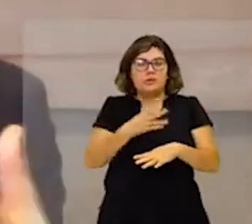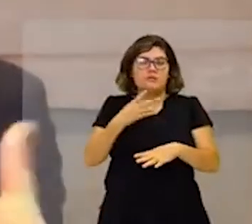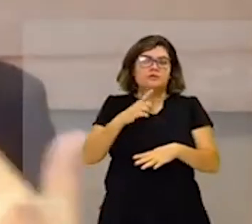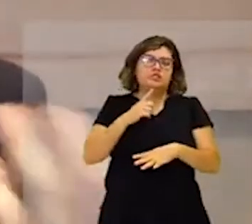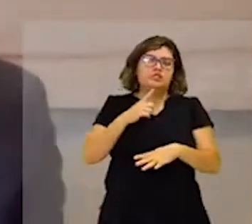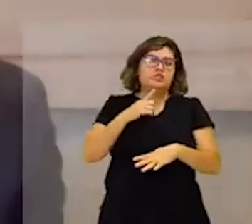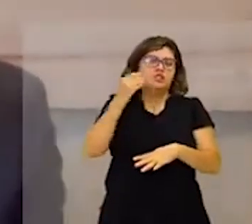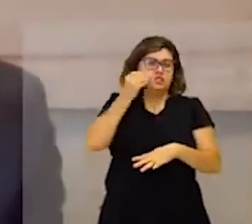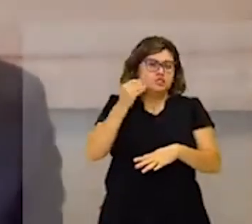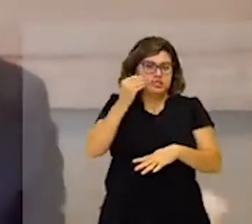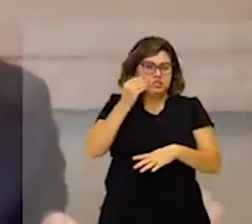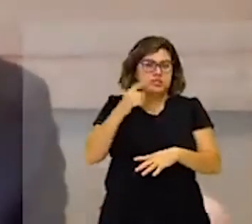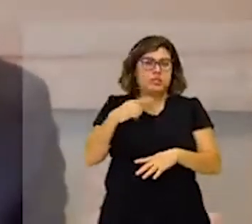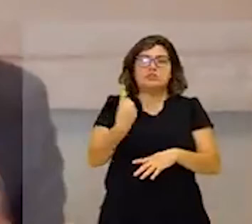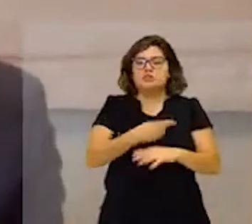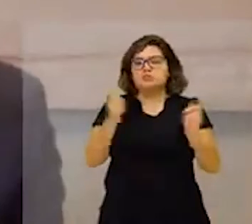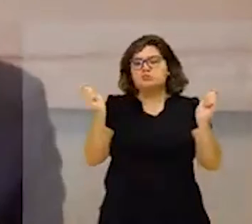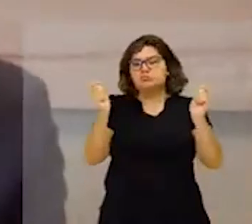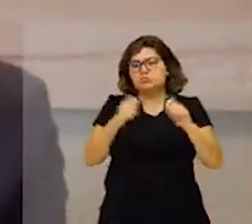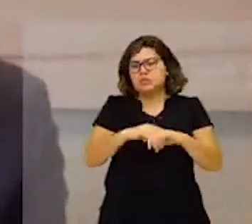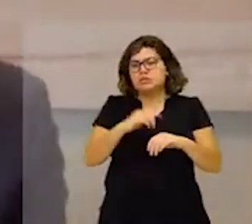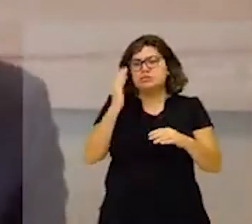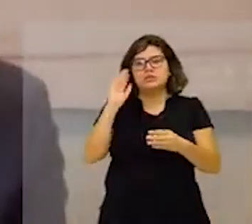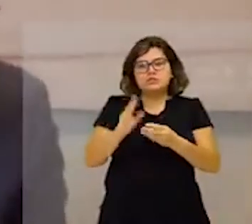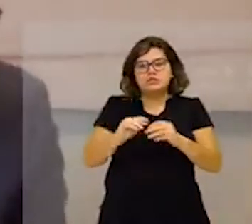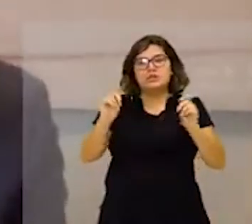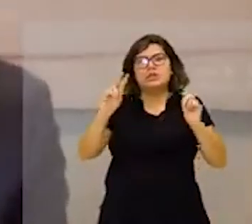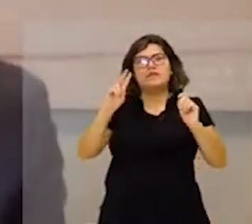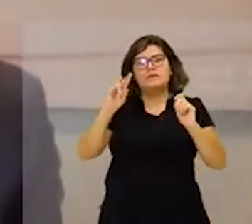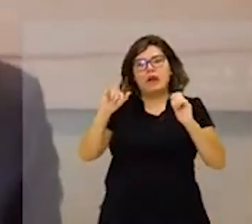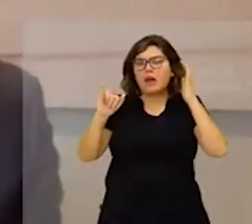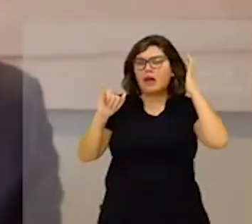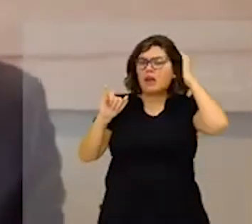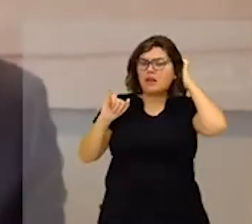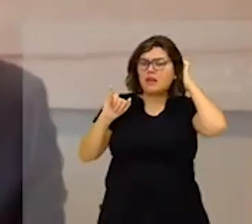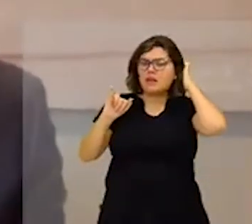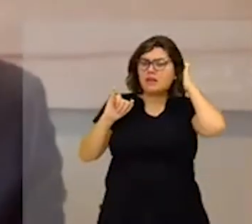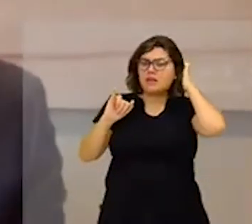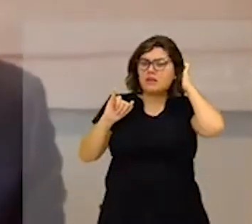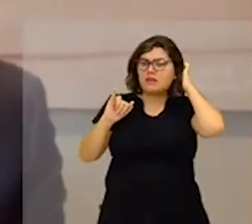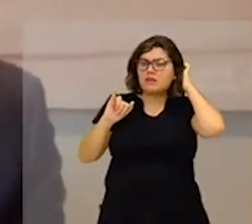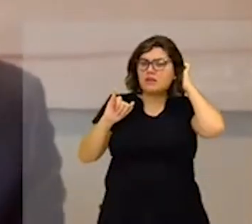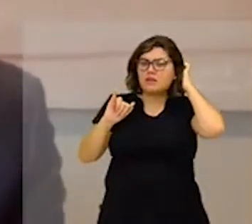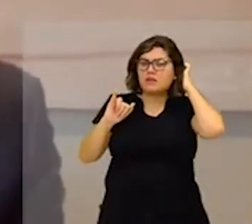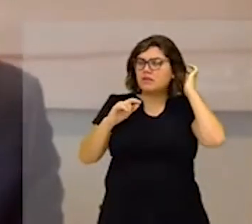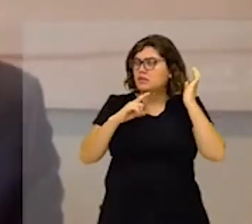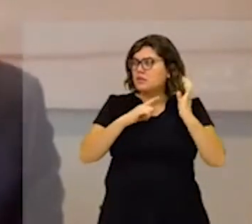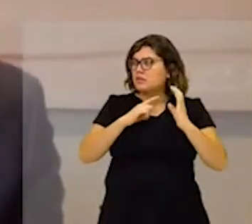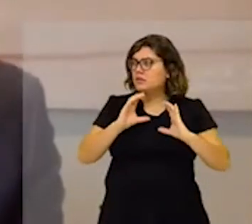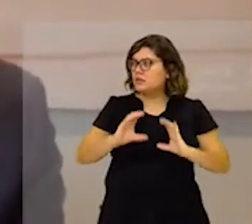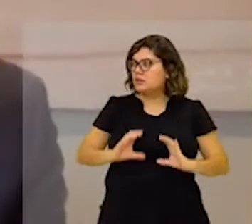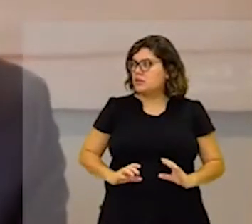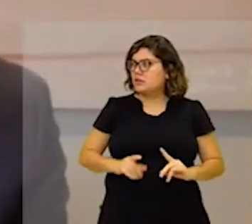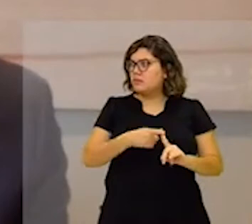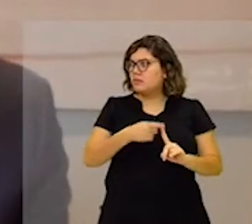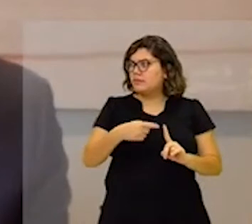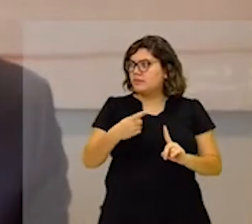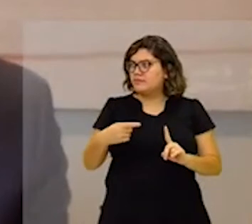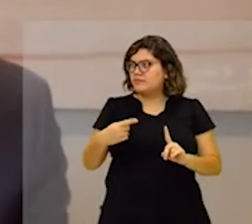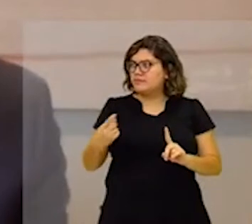gente possa entender como isso vai se a se comportar nos nas próximas eleições também o